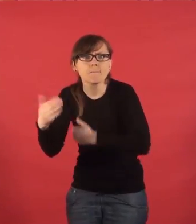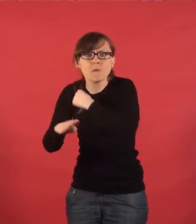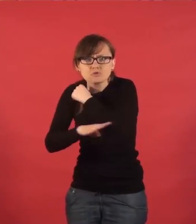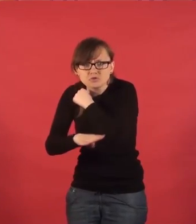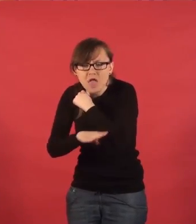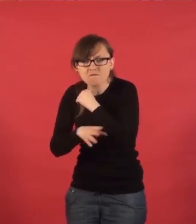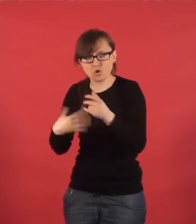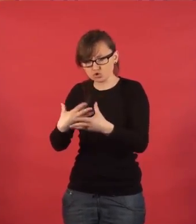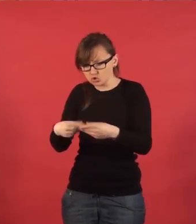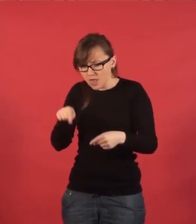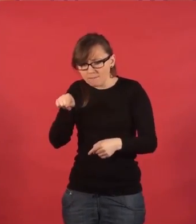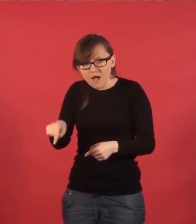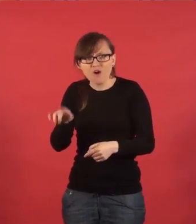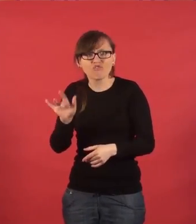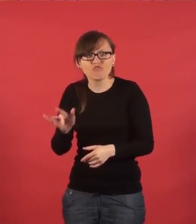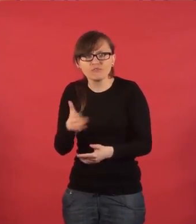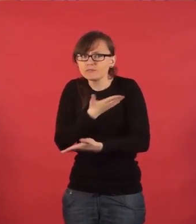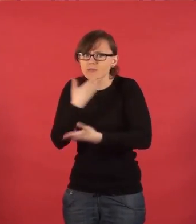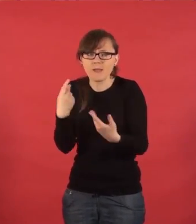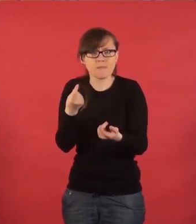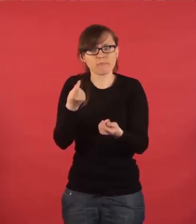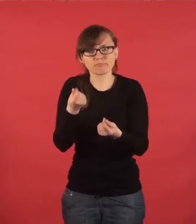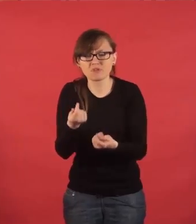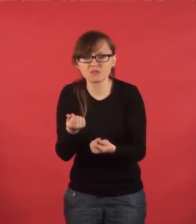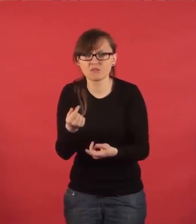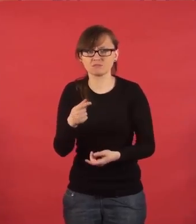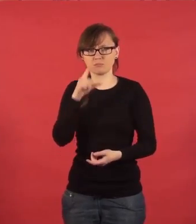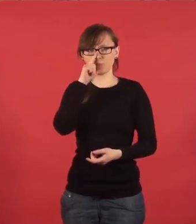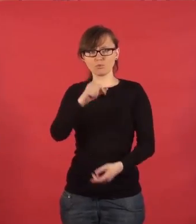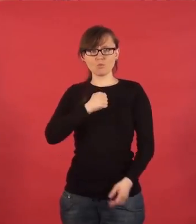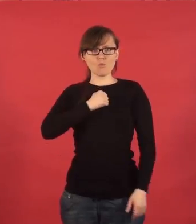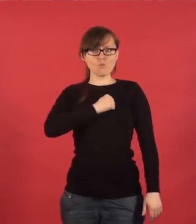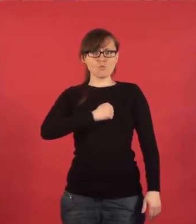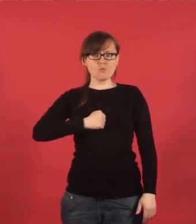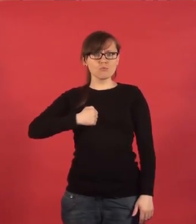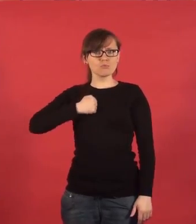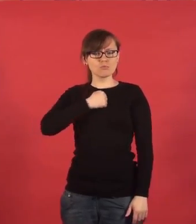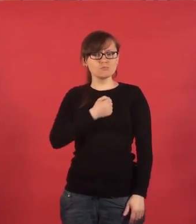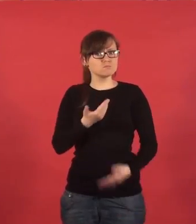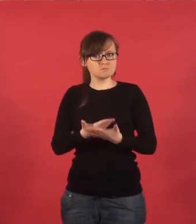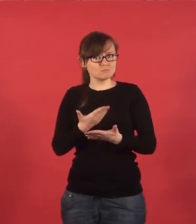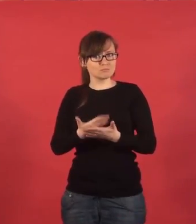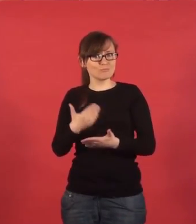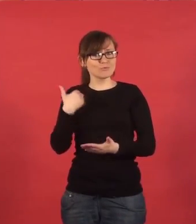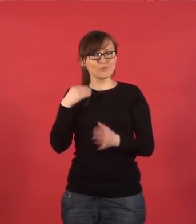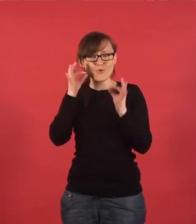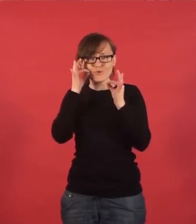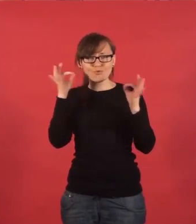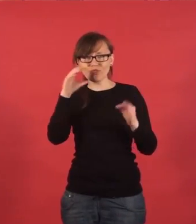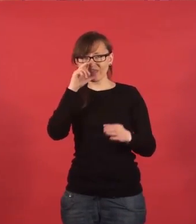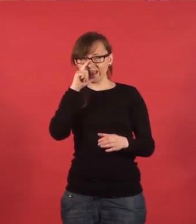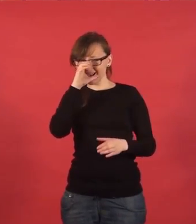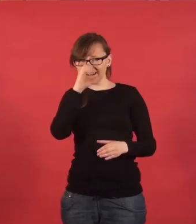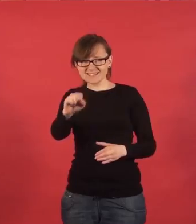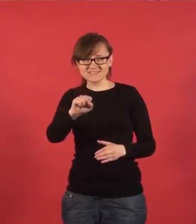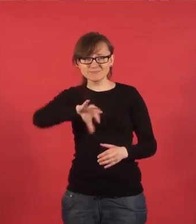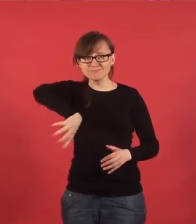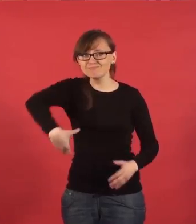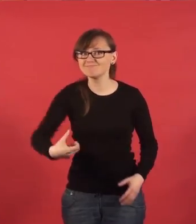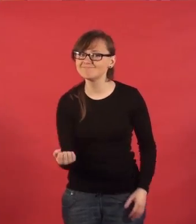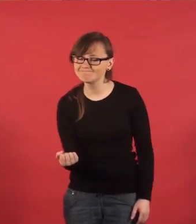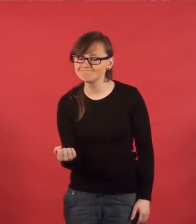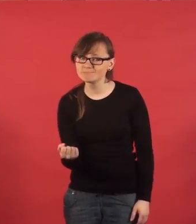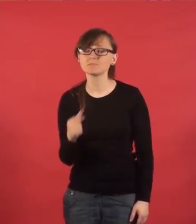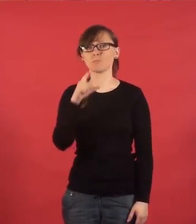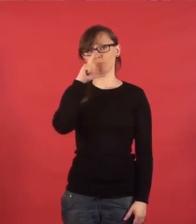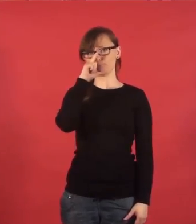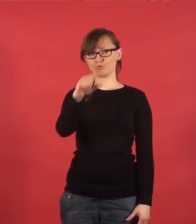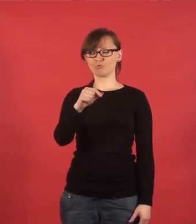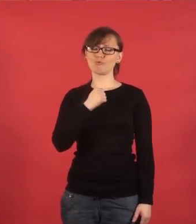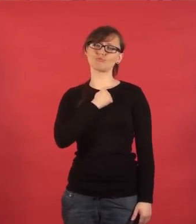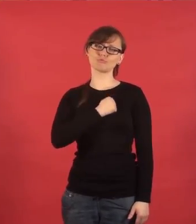Jednak nic nie znalazł, bo monety zostały zabrane przez Lisa i Kota.